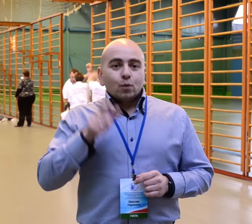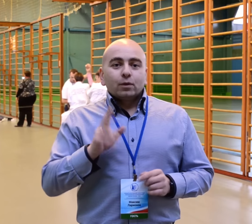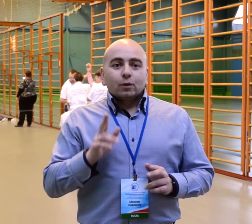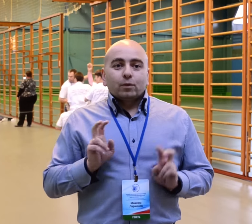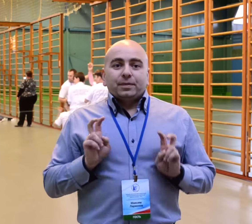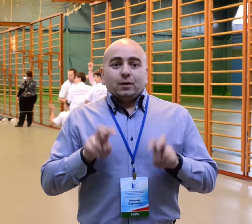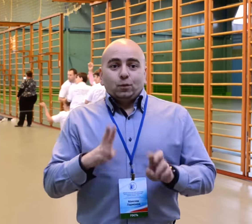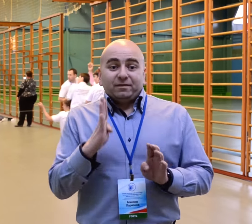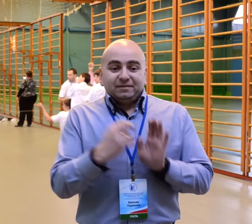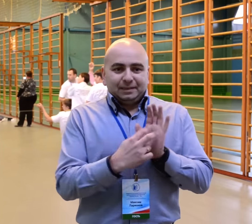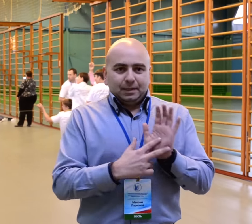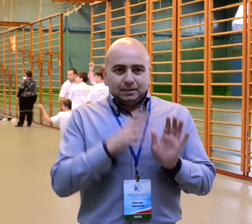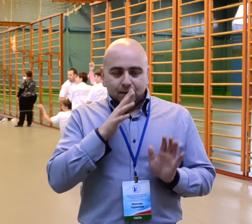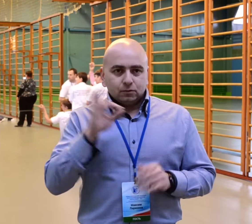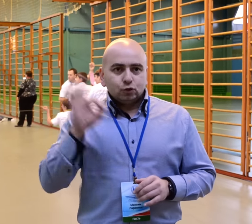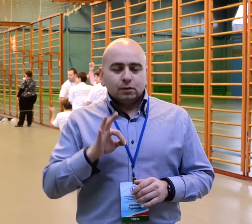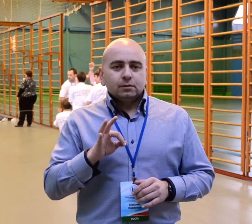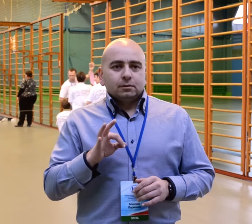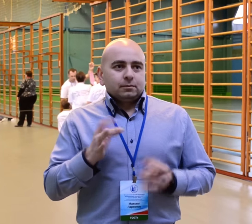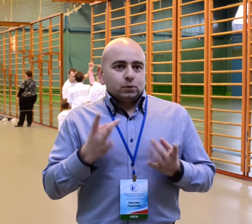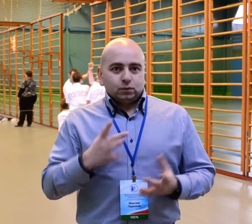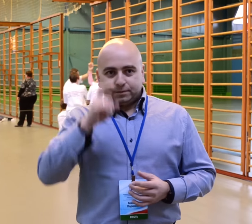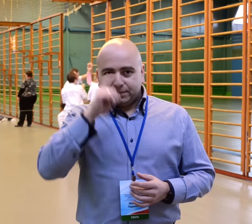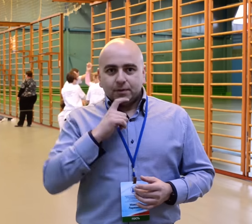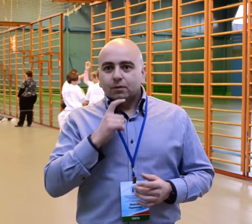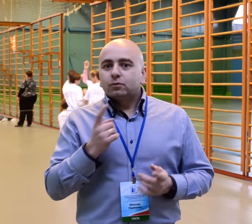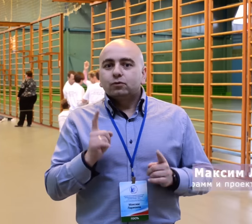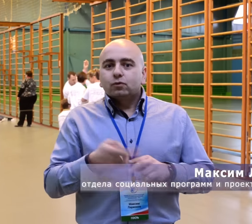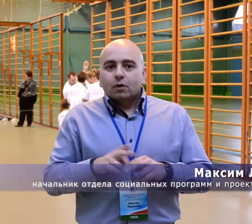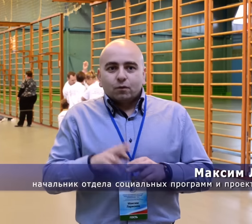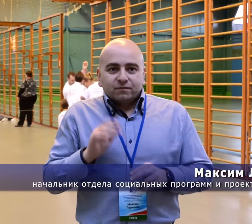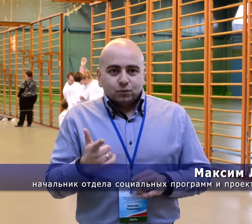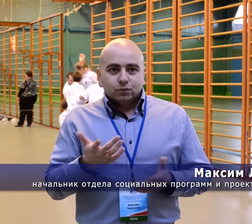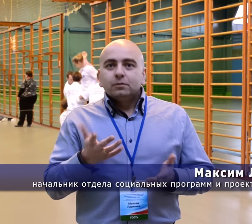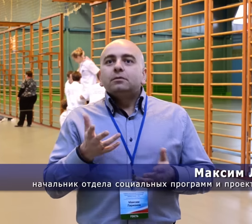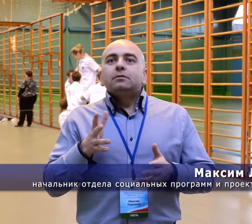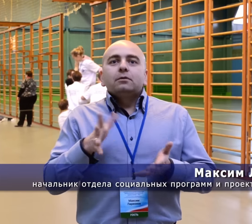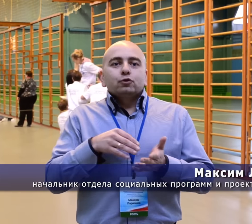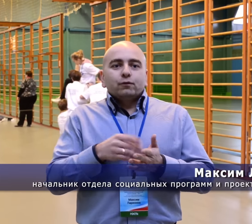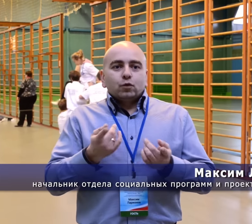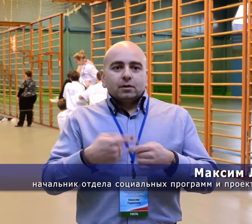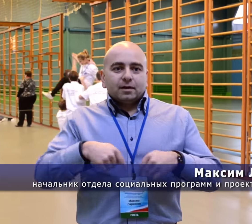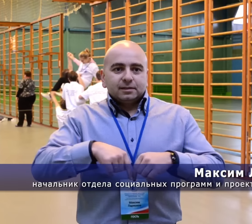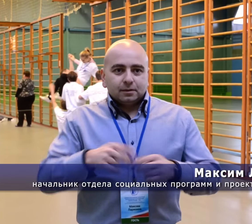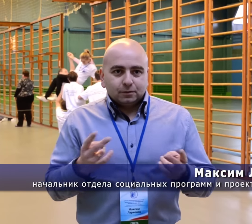Молодые, 18-летние члены ВОГ зачастую не понимают, что такое ВОГ, для чего эта организация нужна,